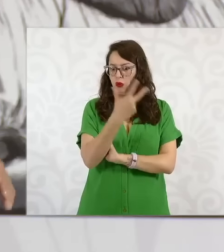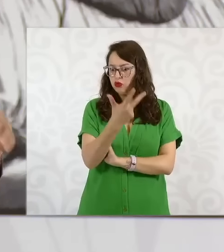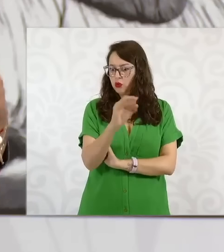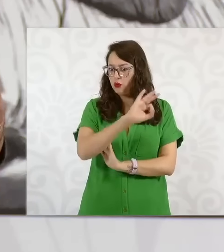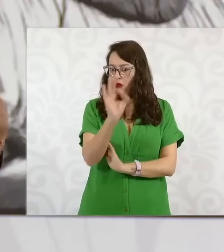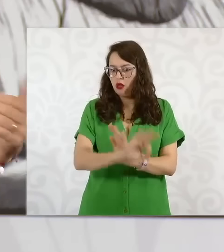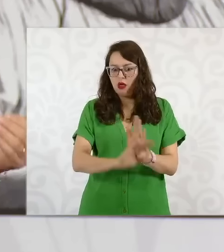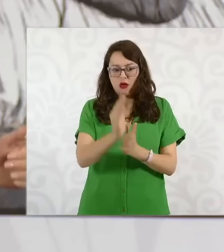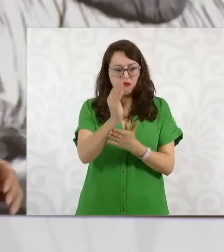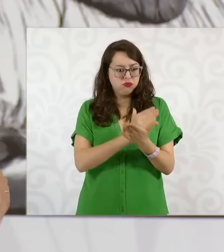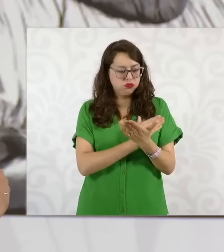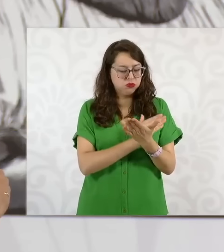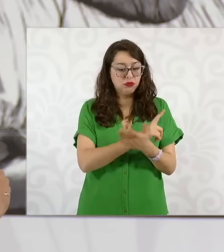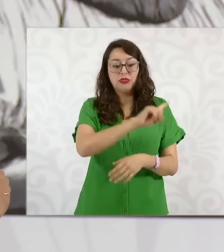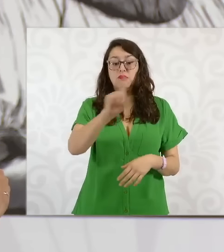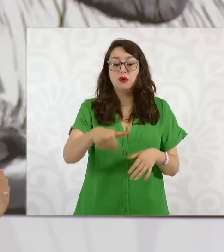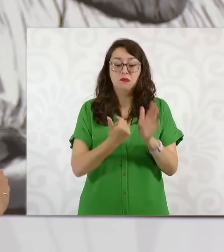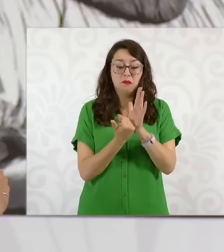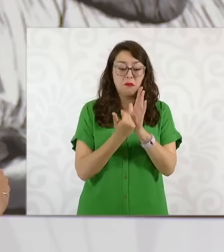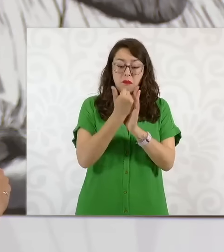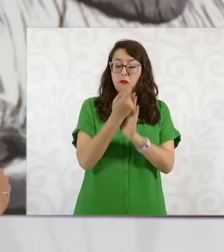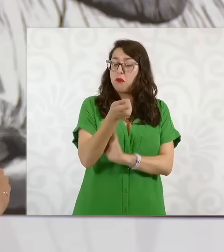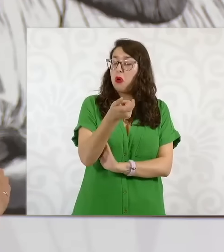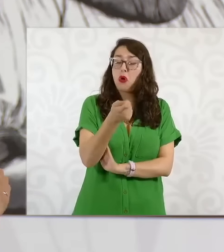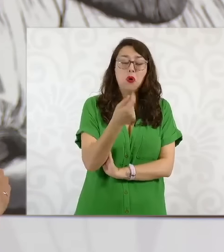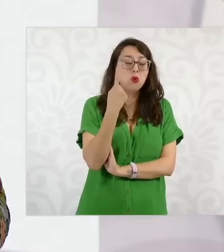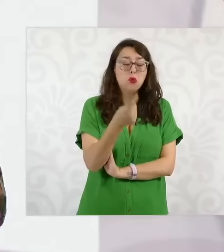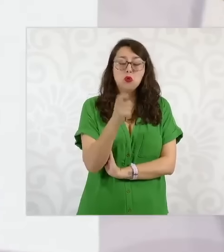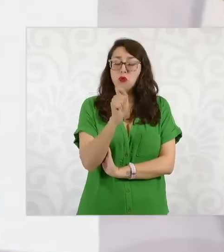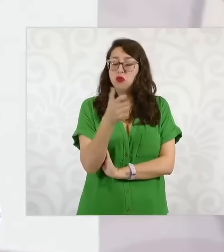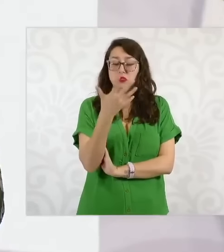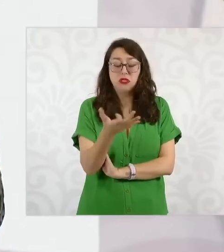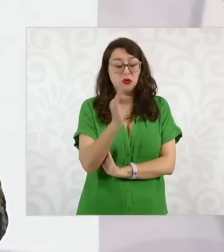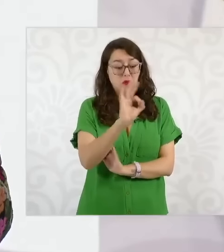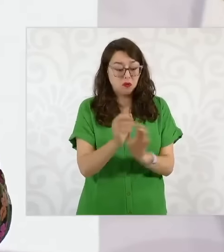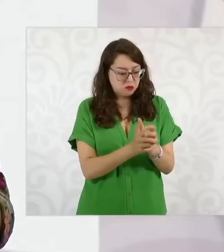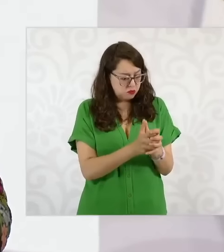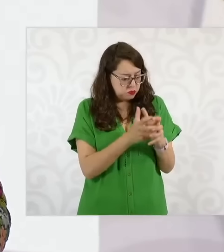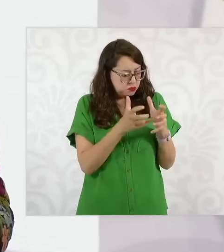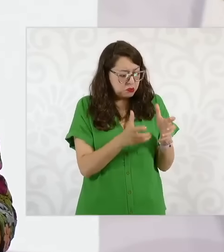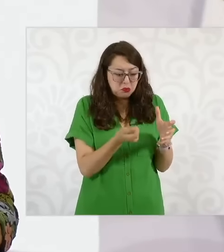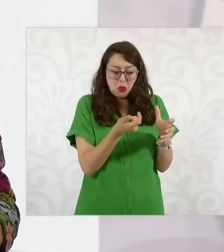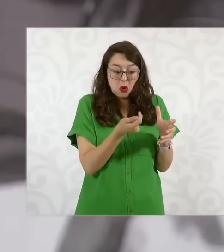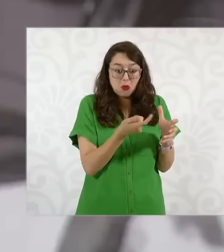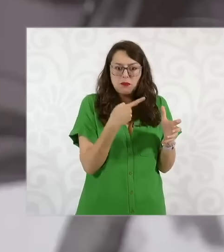pues fue de 1 y medio, poquito más por C. Y sin embargo 13.5 millones de mexicanos salieron de la